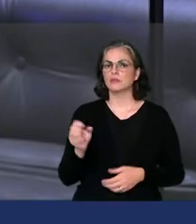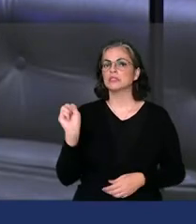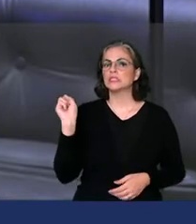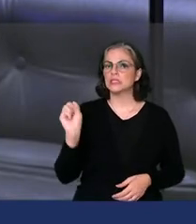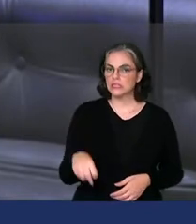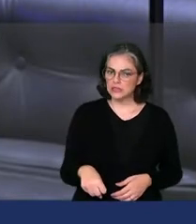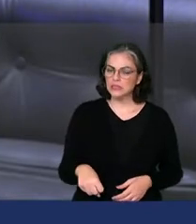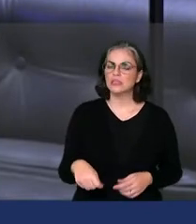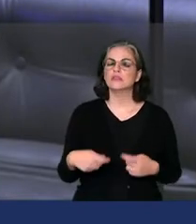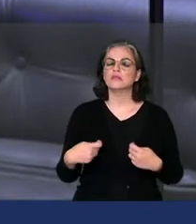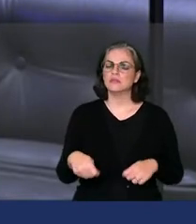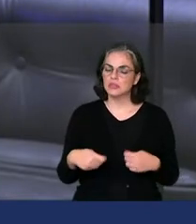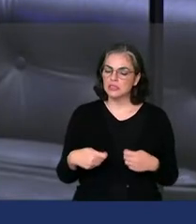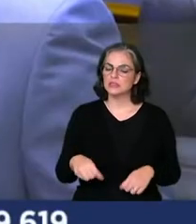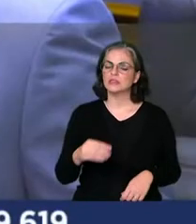PARA QUE SEJA DESTINADO AO PISO SALARIAL DESSES